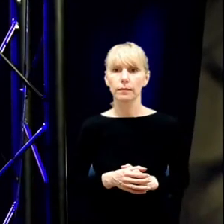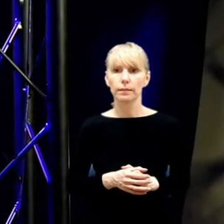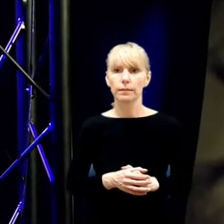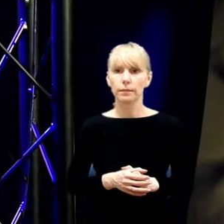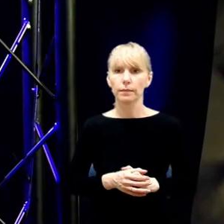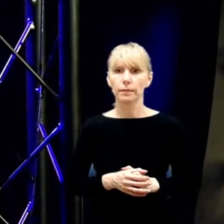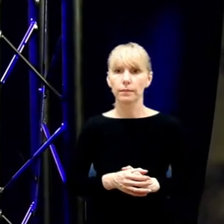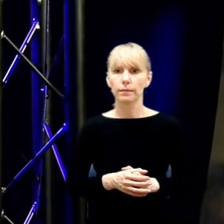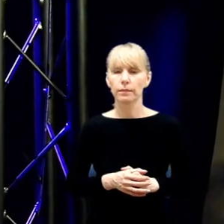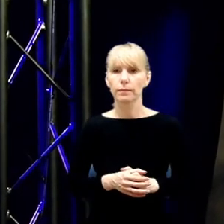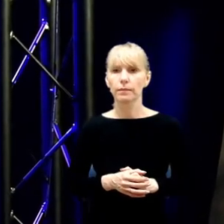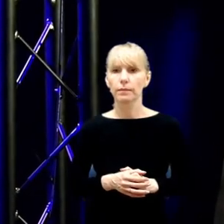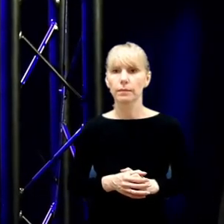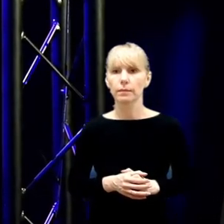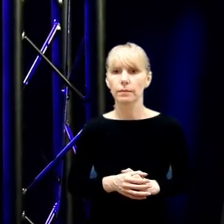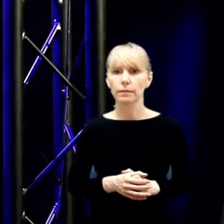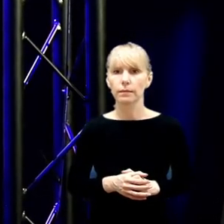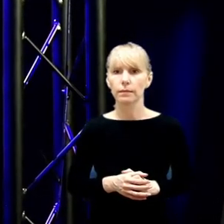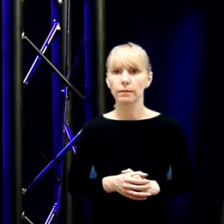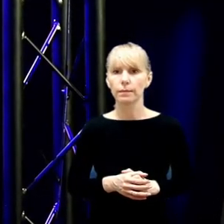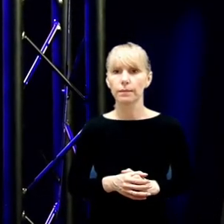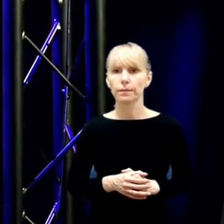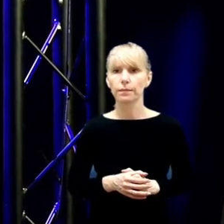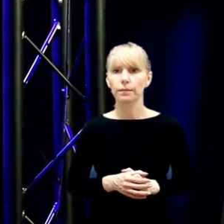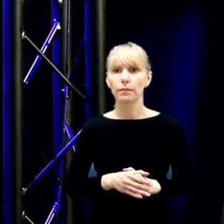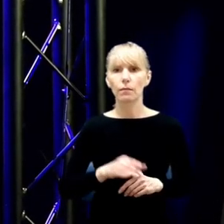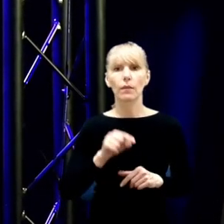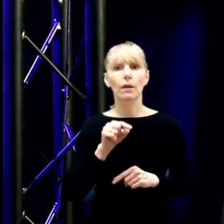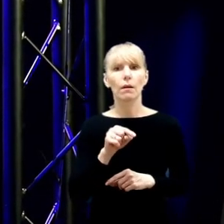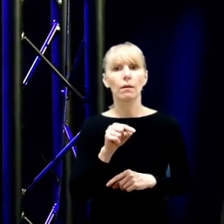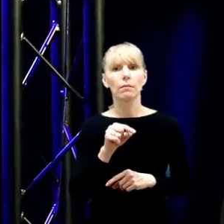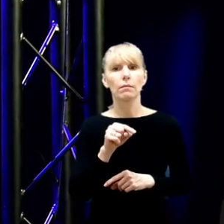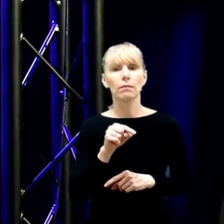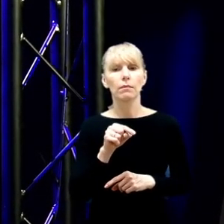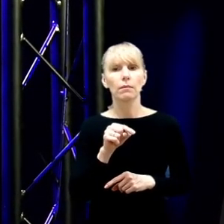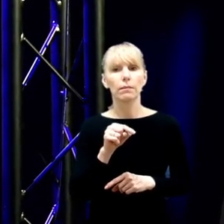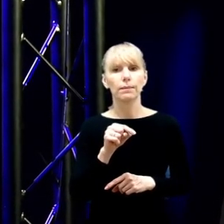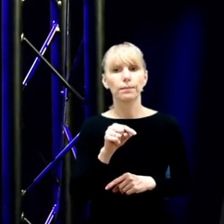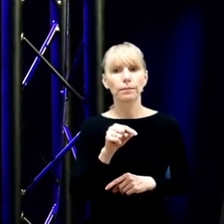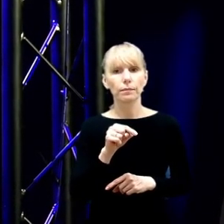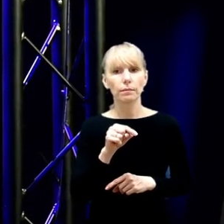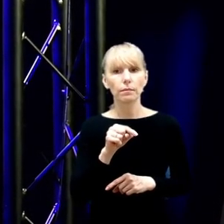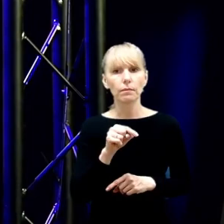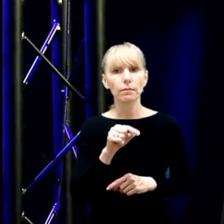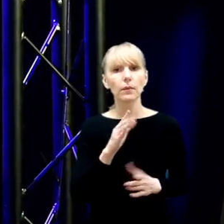która może mówić o tych różnych instrumentach, bo jest z nami przecież dyrektor biura Funduszu Dopłat,